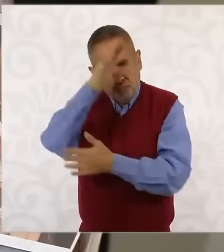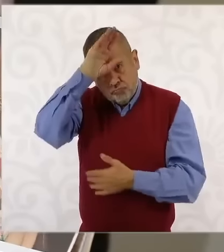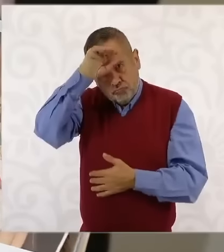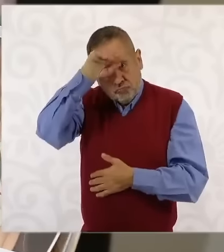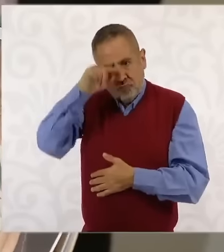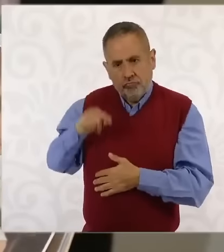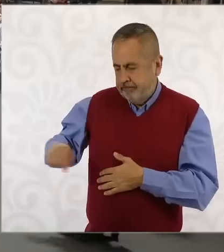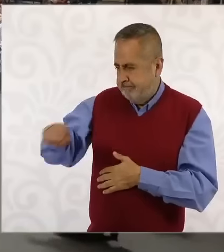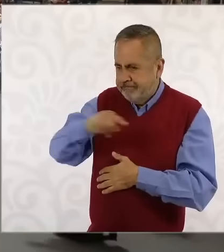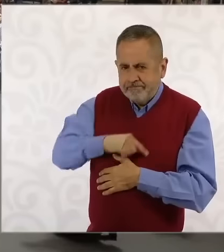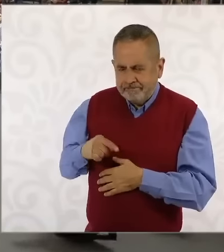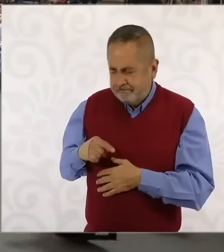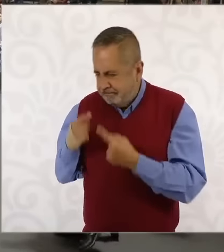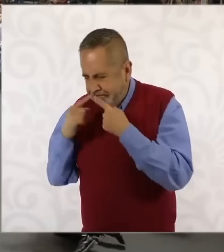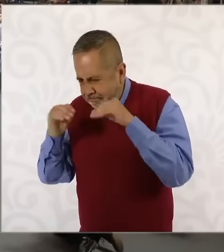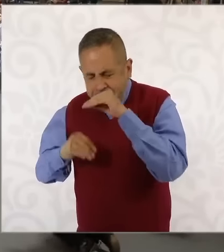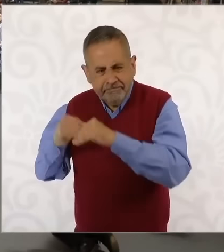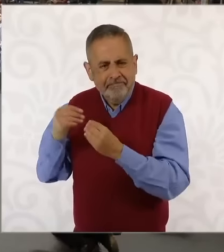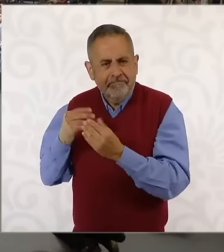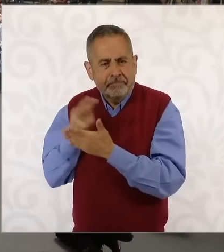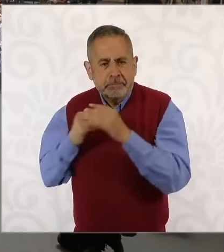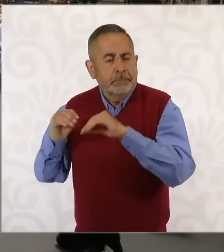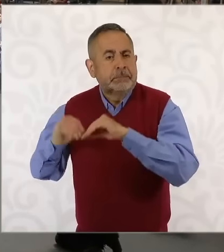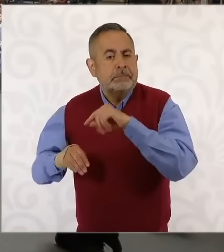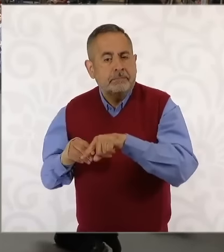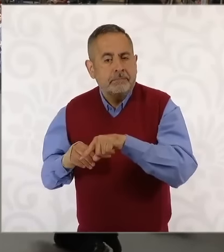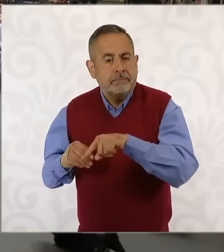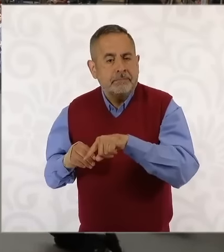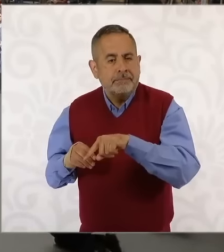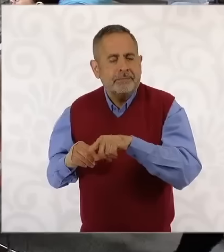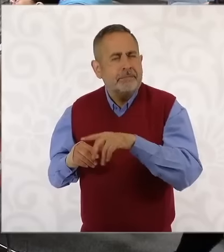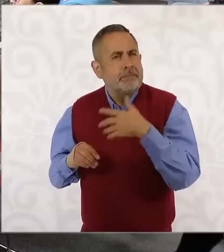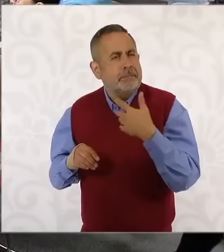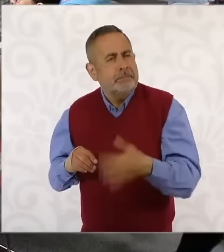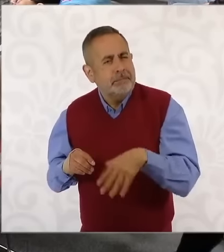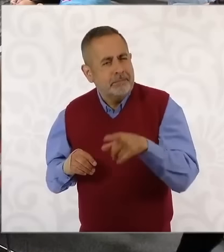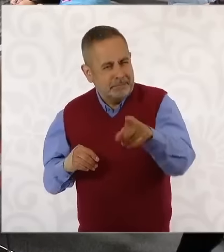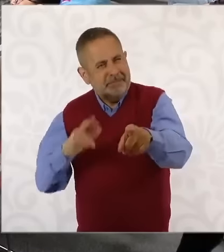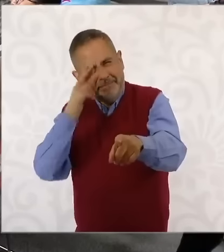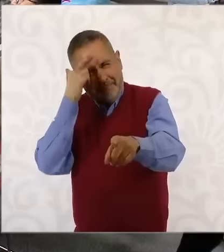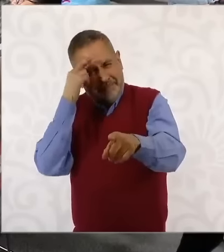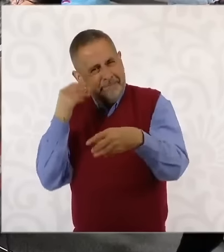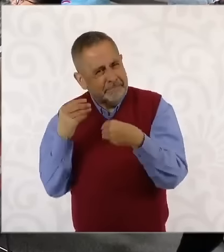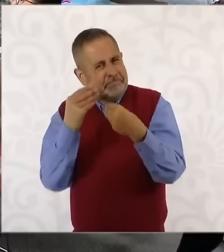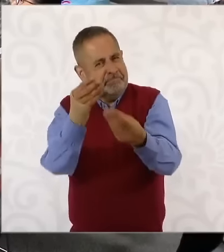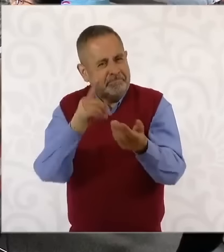pues eh y lo del este rap o esta esta cantada, eso eso usted lo recuerda precisamente en los momentos